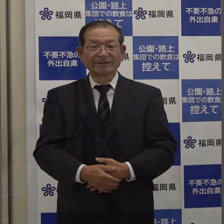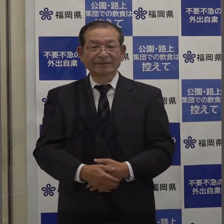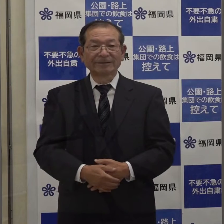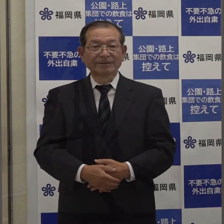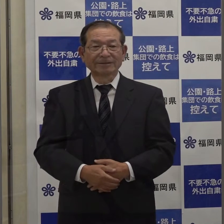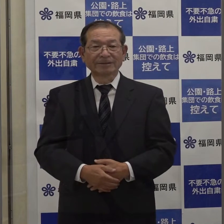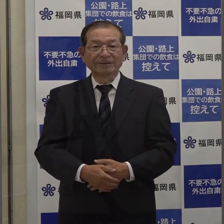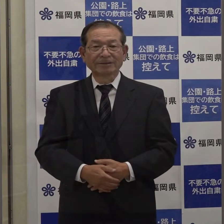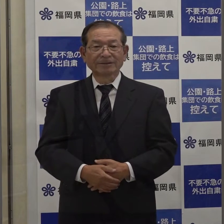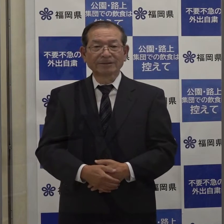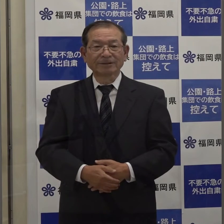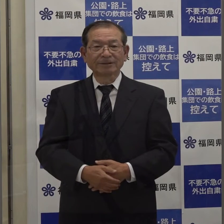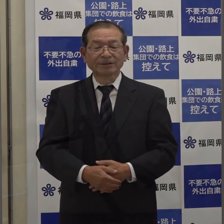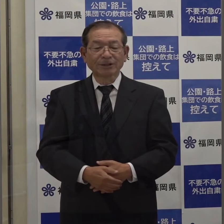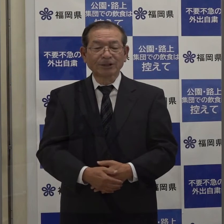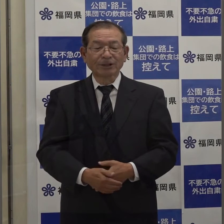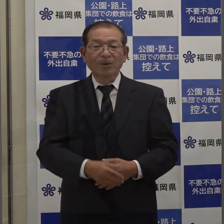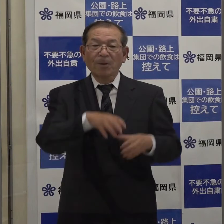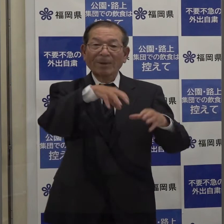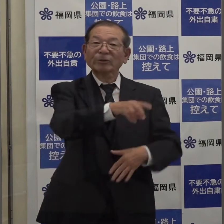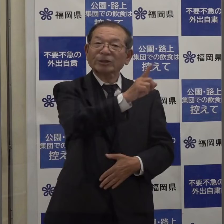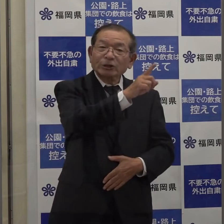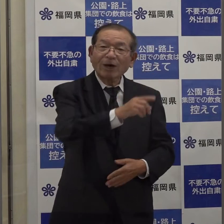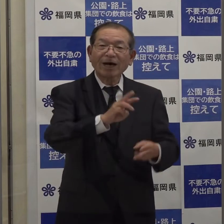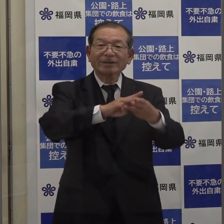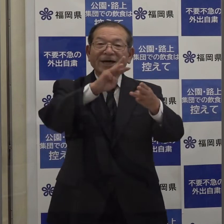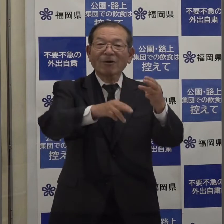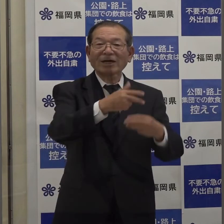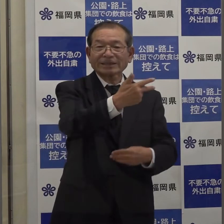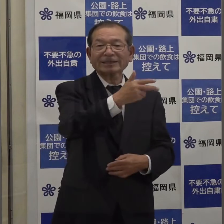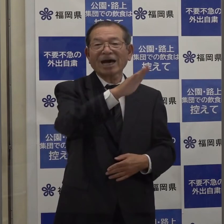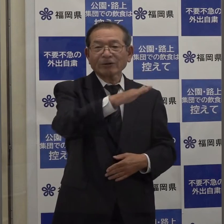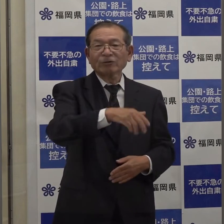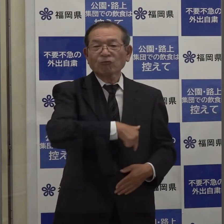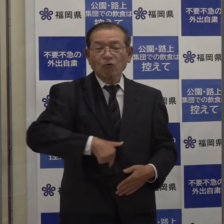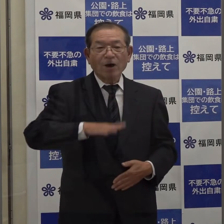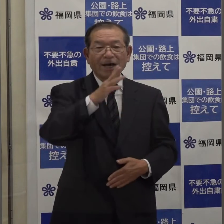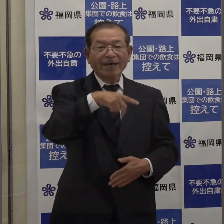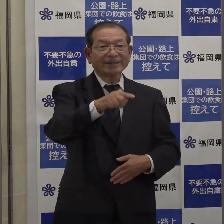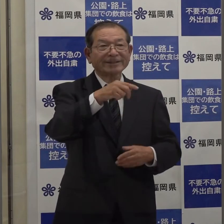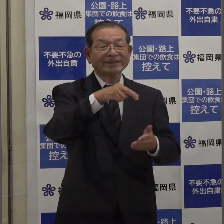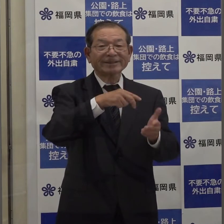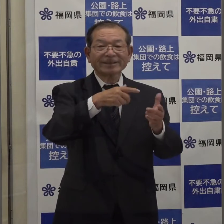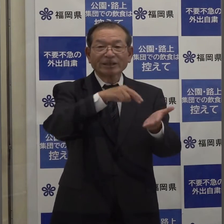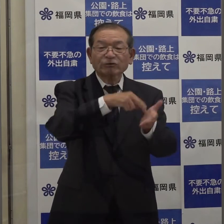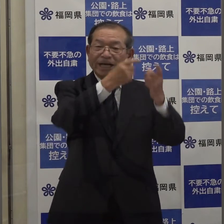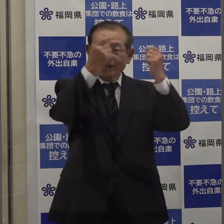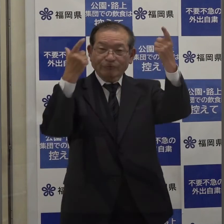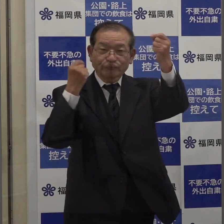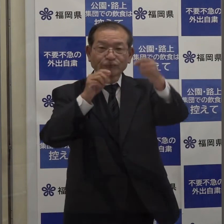１か所は田川市にある福岡県立大学です